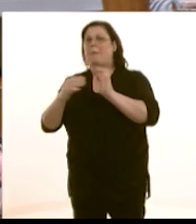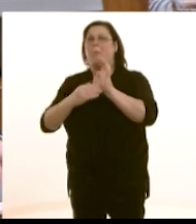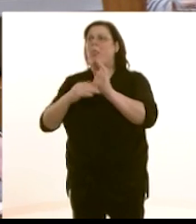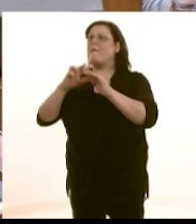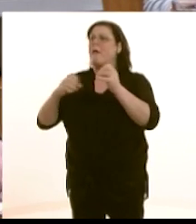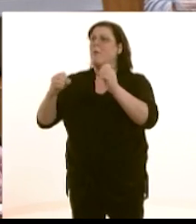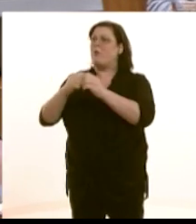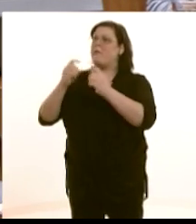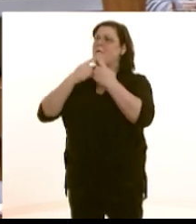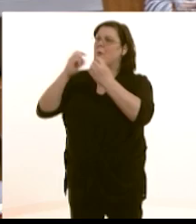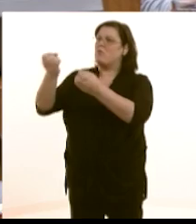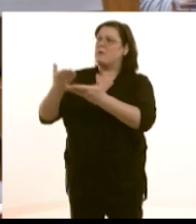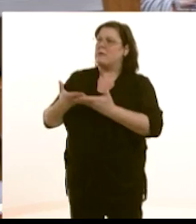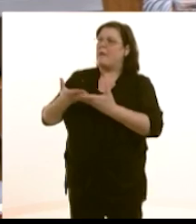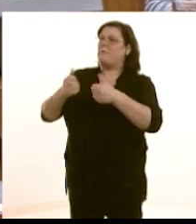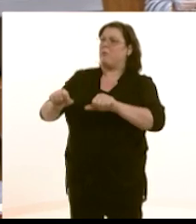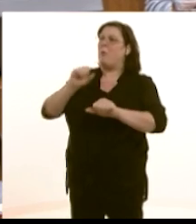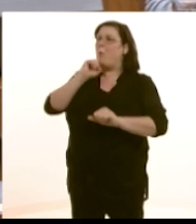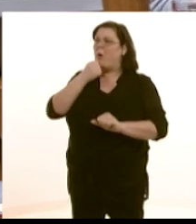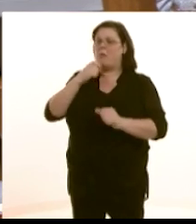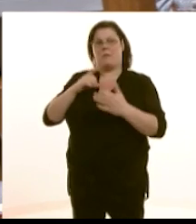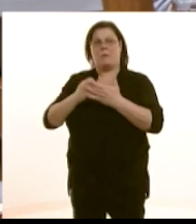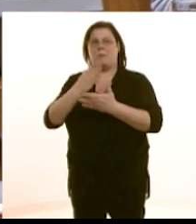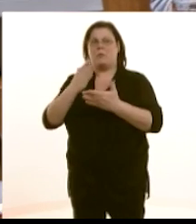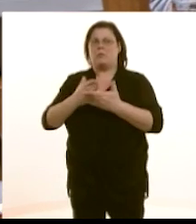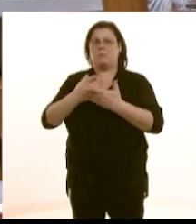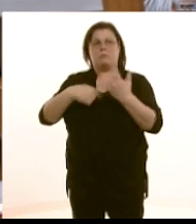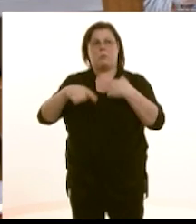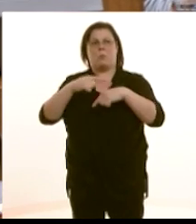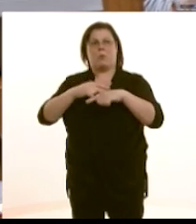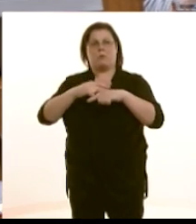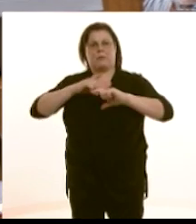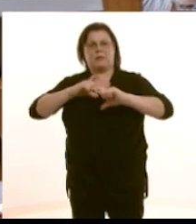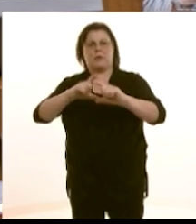ffermwyr. I gymharu ‚ Lloegr, rym ni ymhell o flaen Lloegró67 y cant sydd wedi cael eu